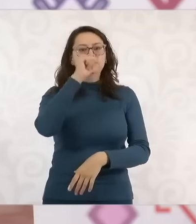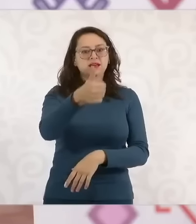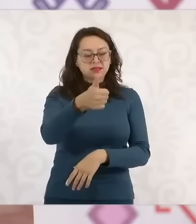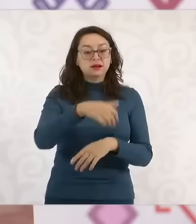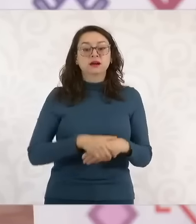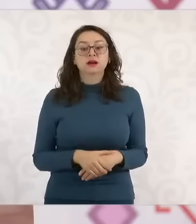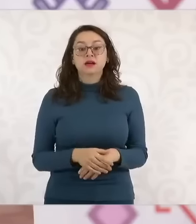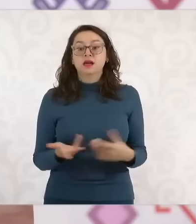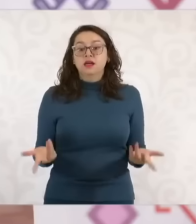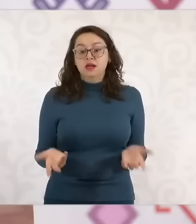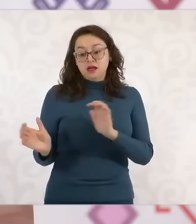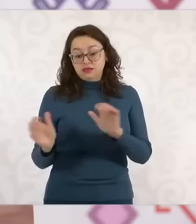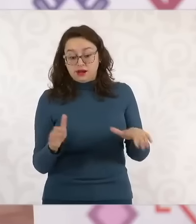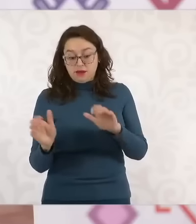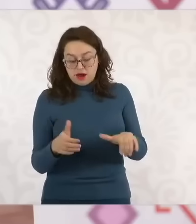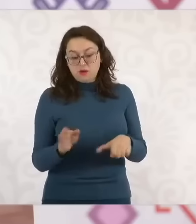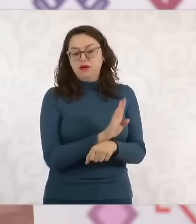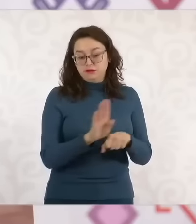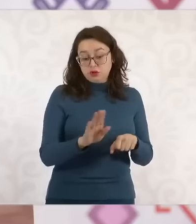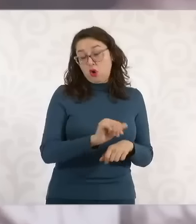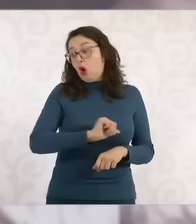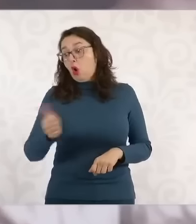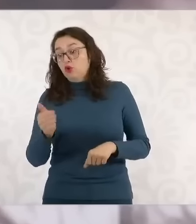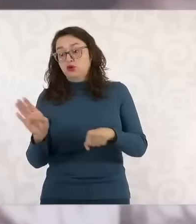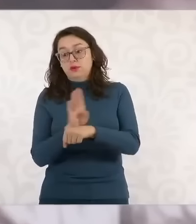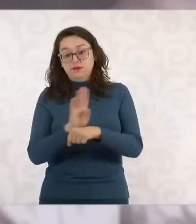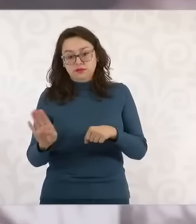beneficios adicionales de los empleos, por supuesto, generamos prosperidad en las regiones